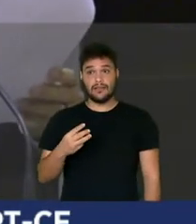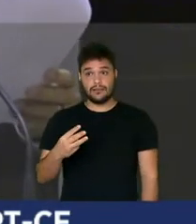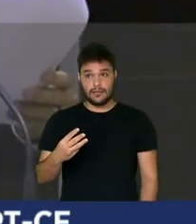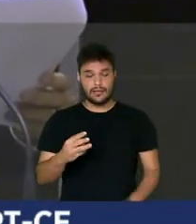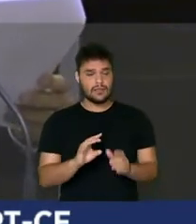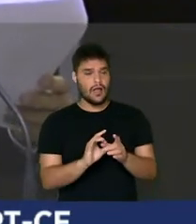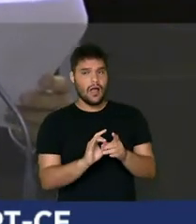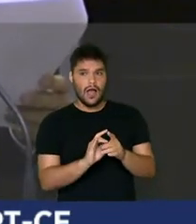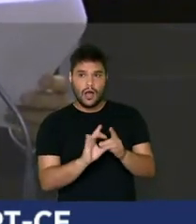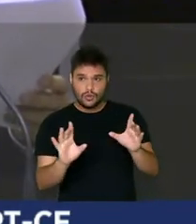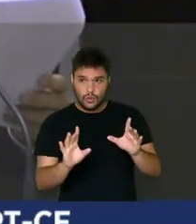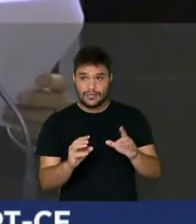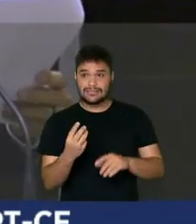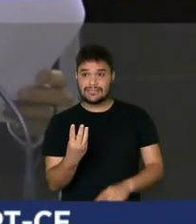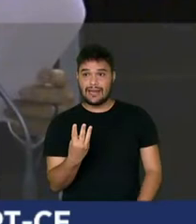LEI COMPLEMENTAR NÚMERO 73,